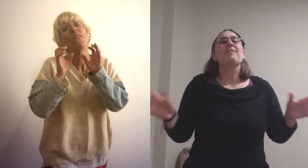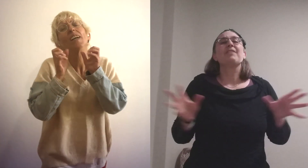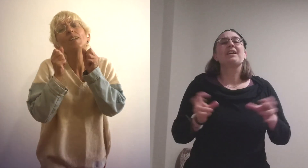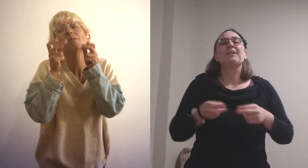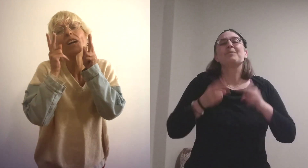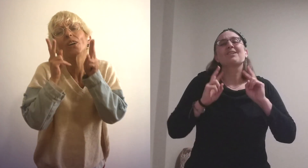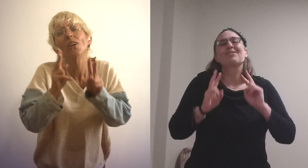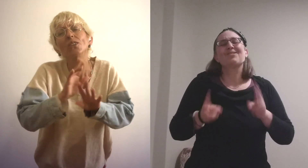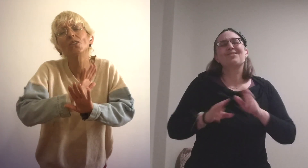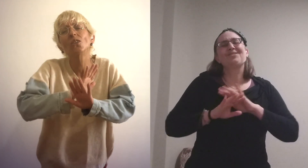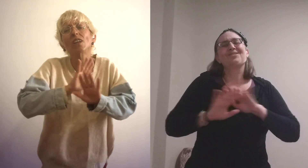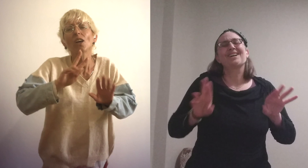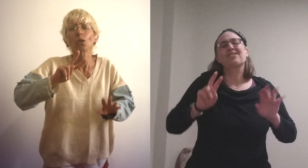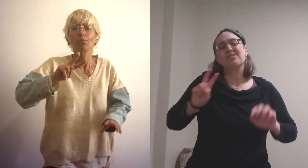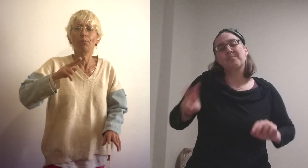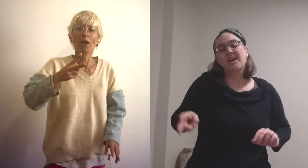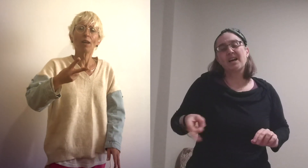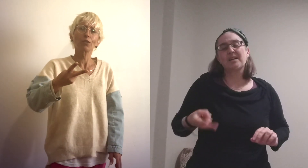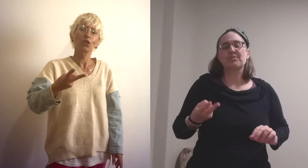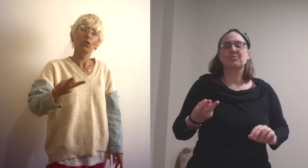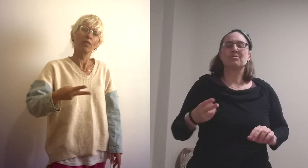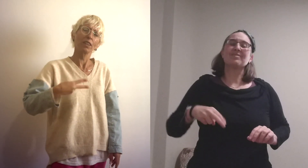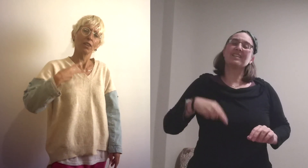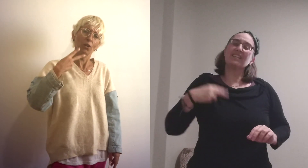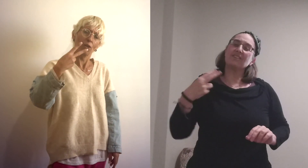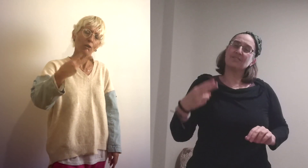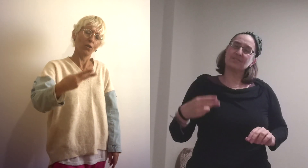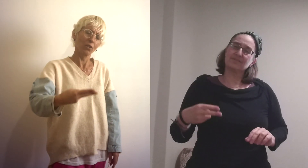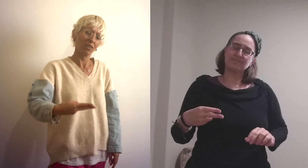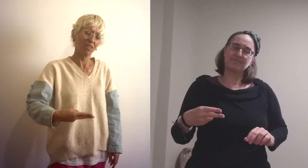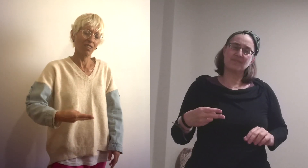ואם יכולנו רק עוד פעם שוב להיות